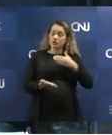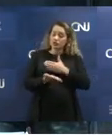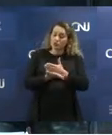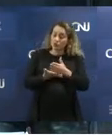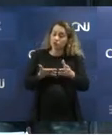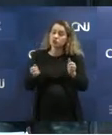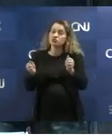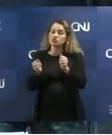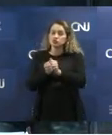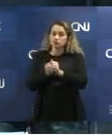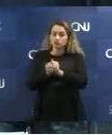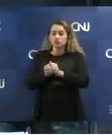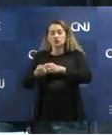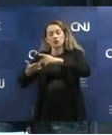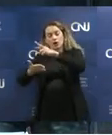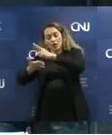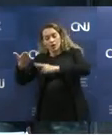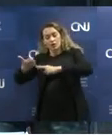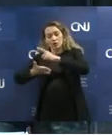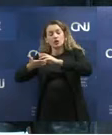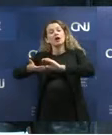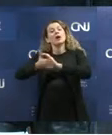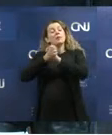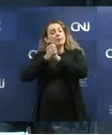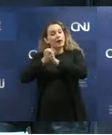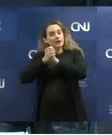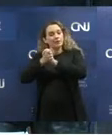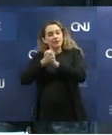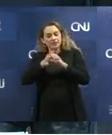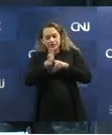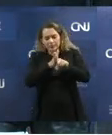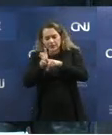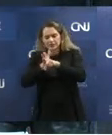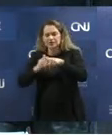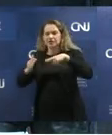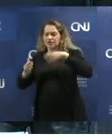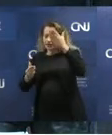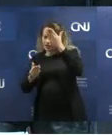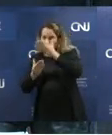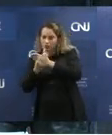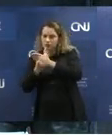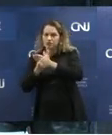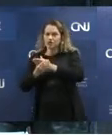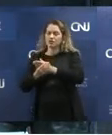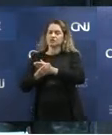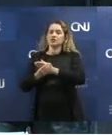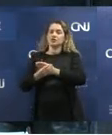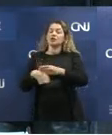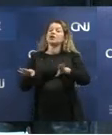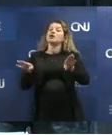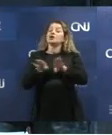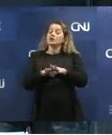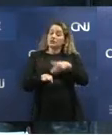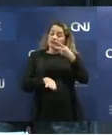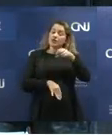A parabenizo pela inspeção, pelo relatório brilhante e concordo diante da experiência